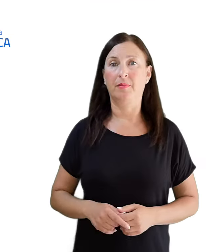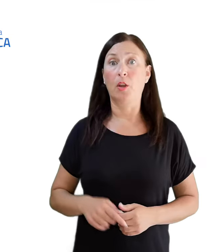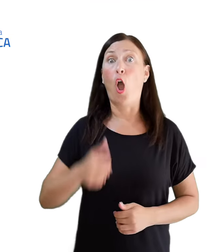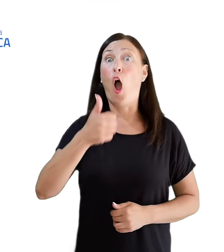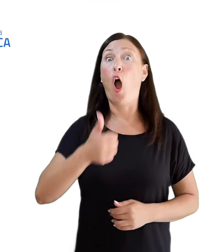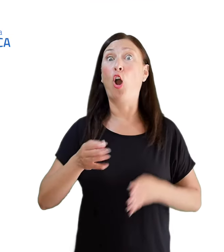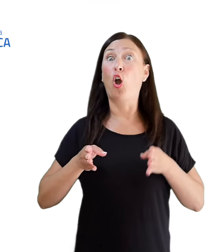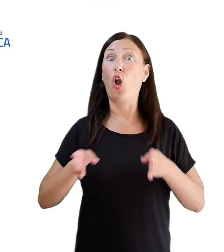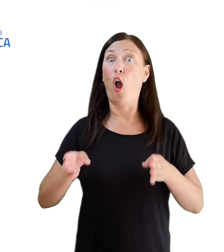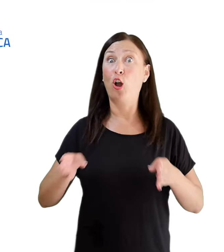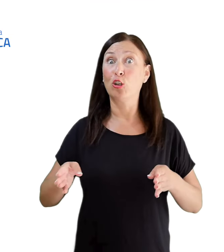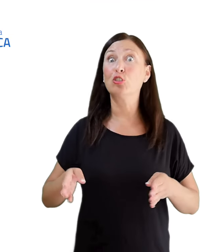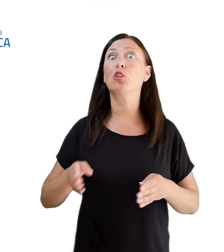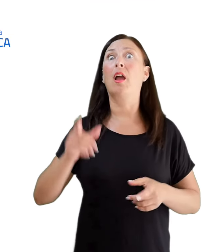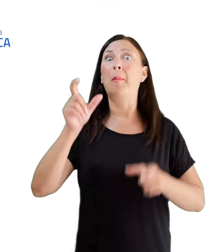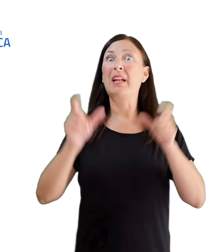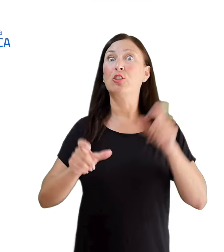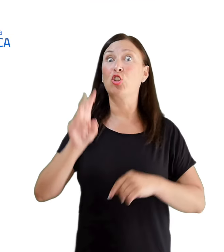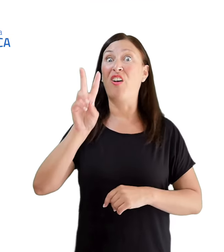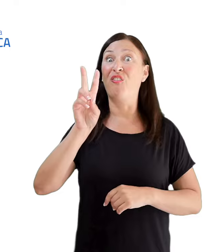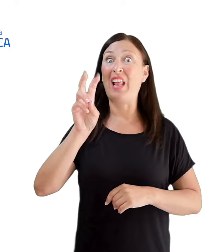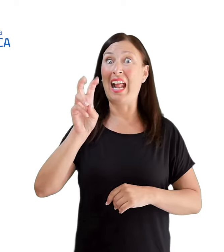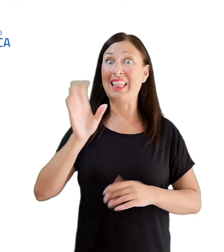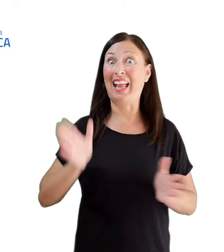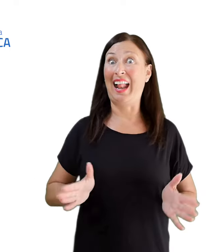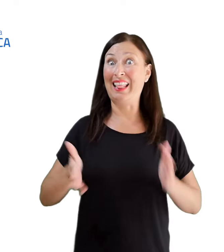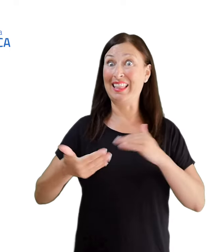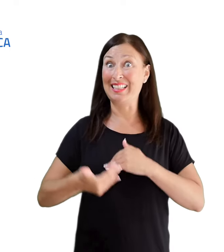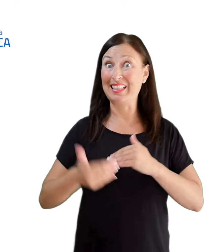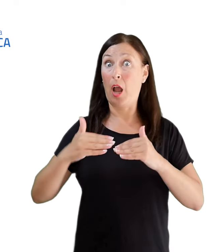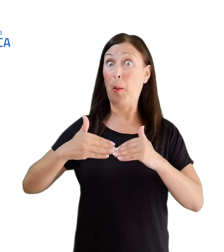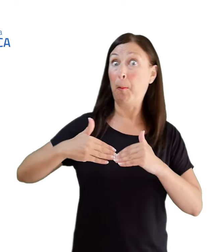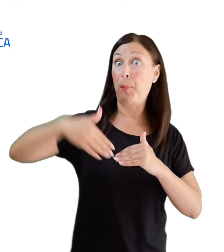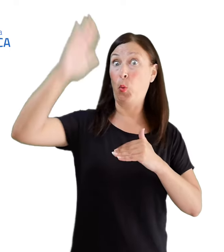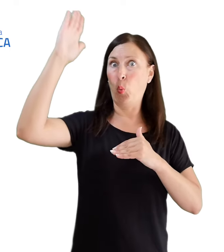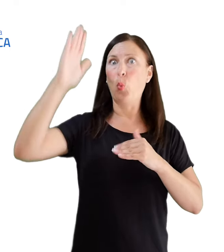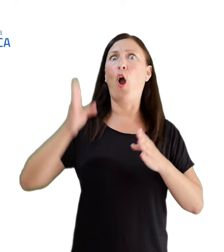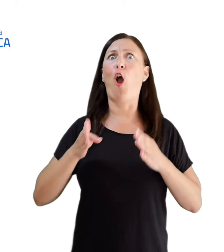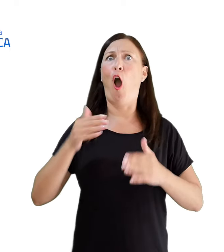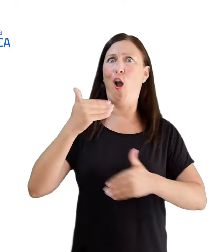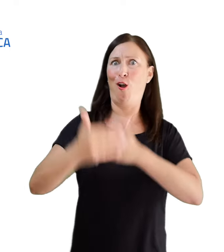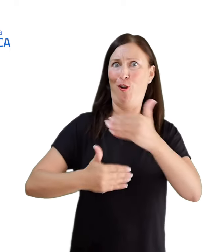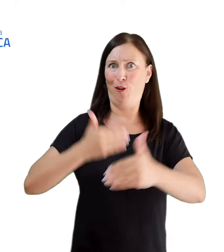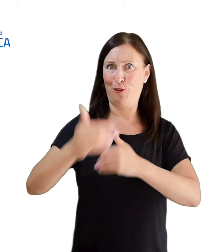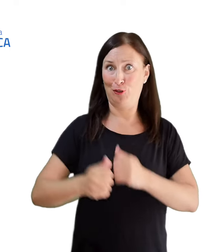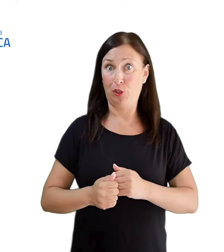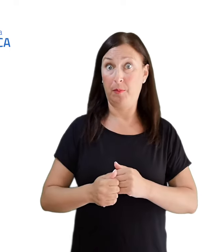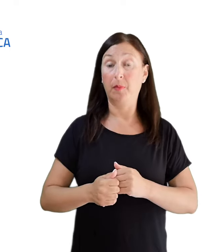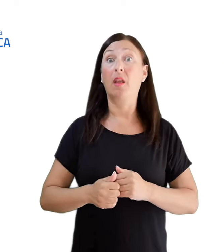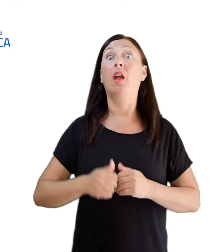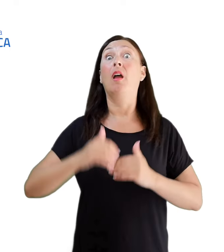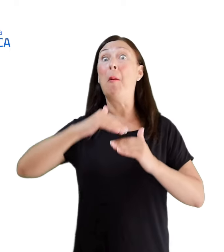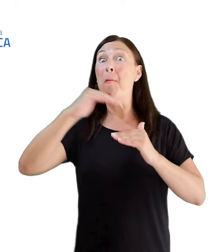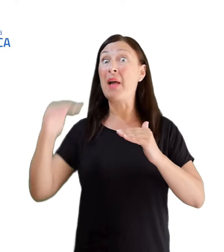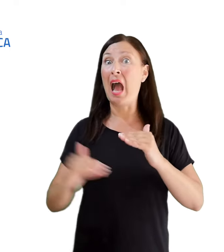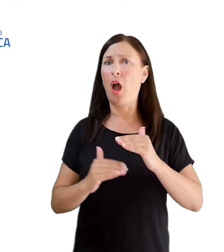Ogni corso sarà attivato con la presenza di almeno 20 candidati idonei. Questo significa che se un corso ha meno di 20 candidati, non verrà avviato;